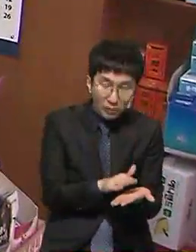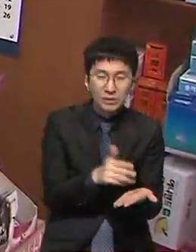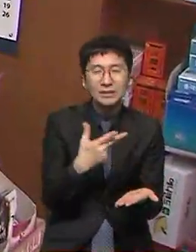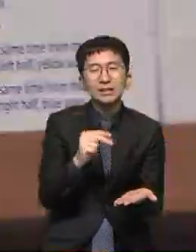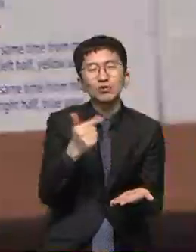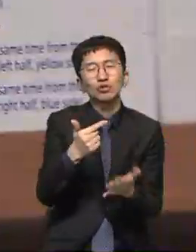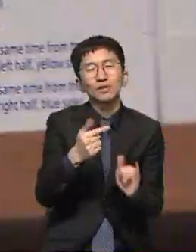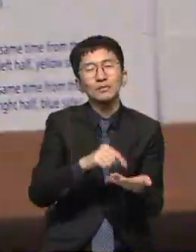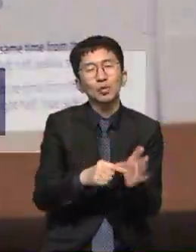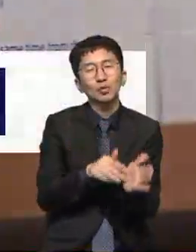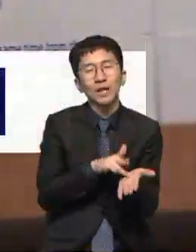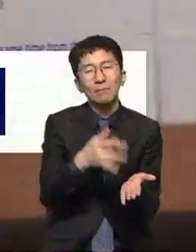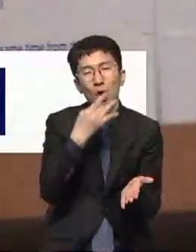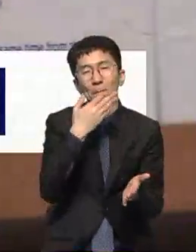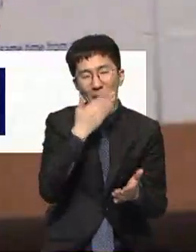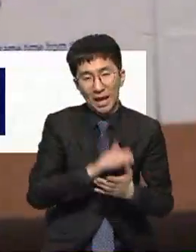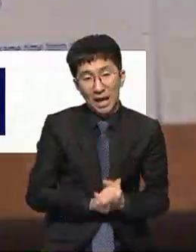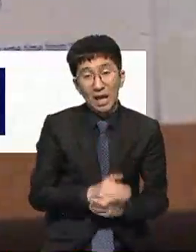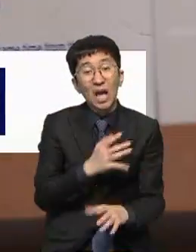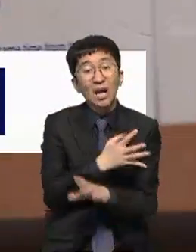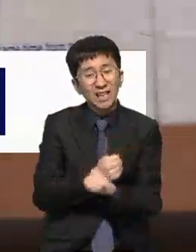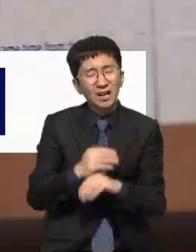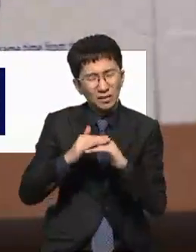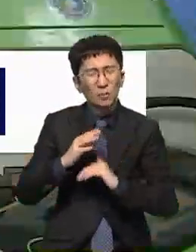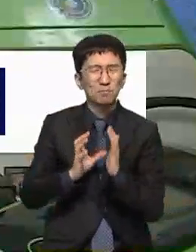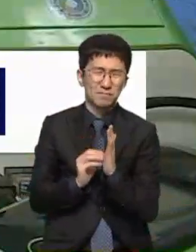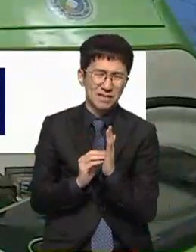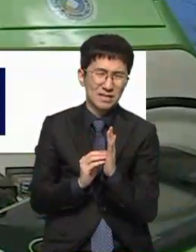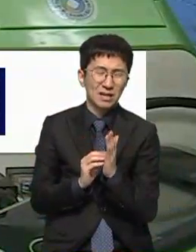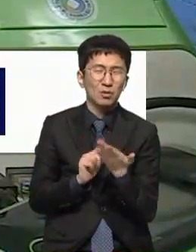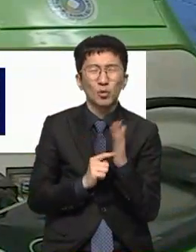정부가 계약사항이라 공개하지 못하고 있지만 많은 물량을 단기간 내 추가로